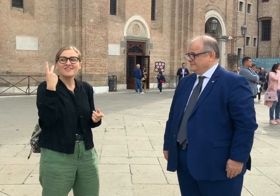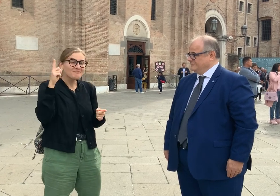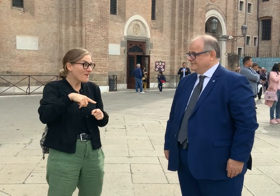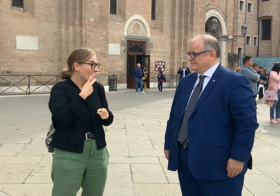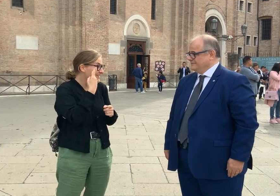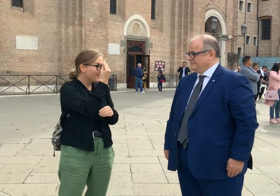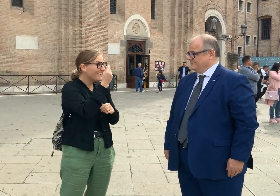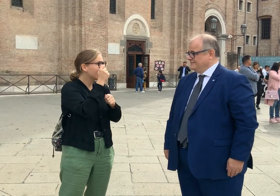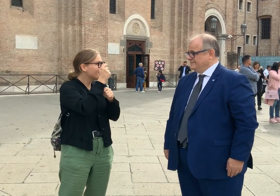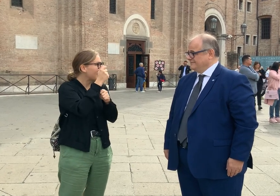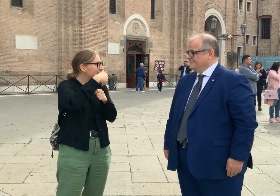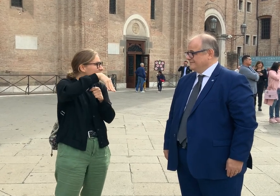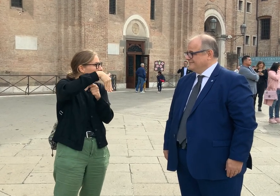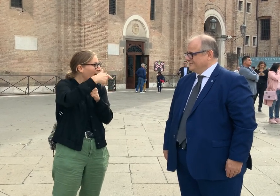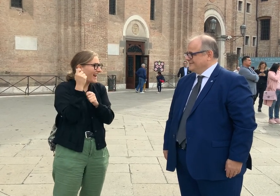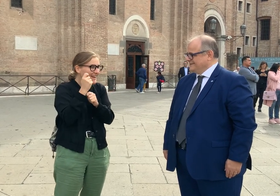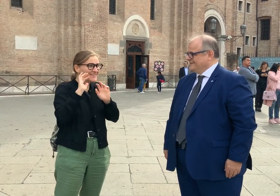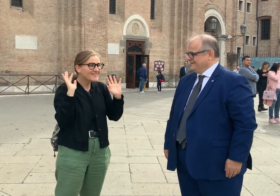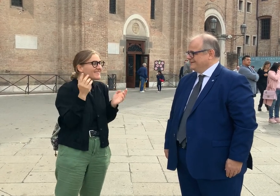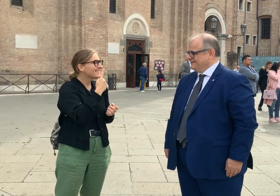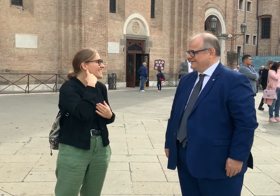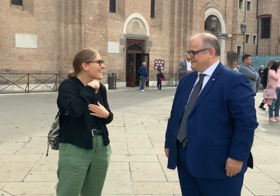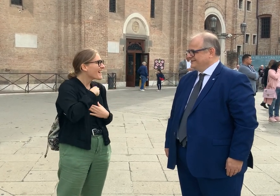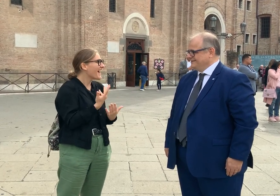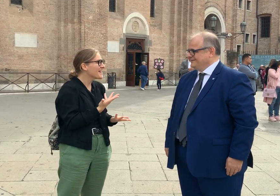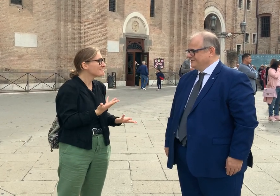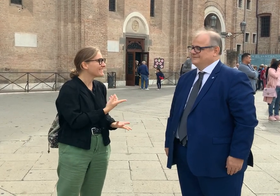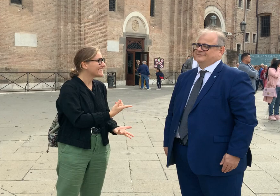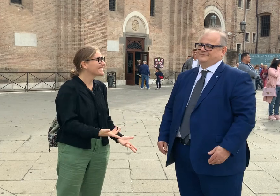Hai visto, ci sono anche i vessilli delle Sedi ENS provinciali e regionali; quali sono le tue sensazioni?